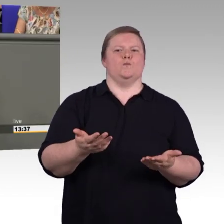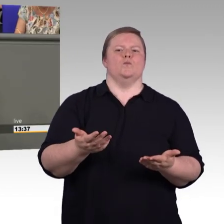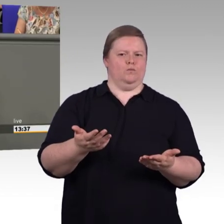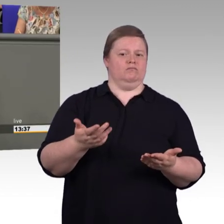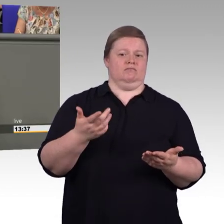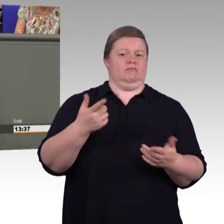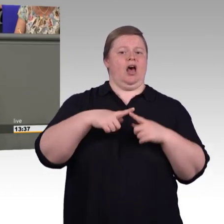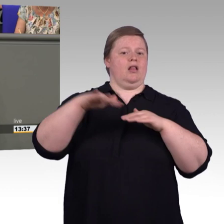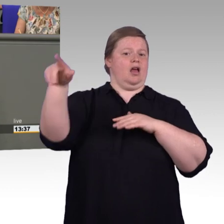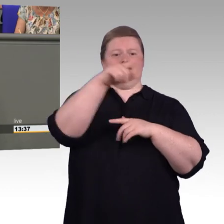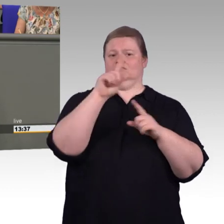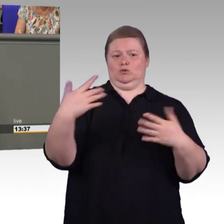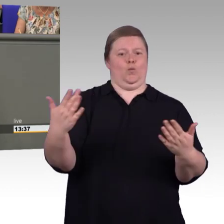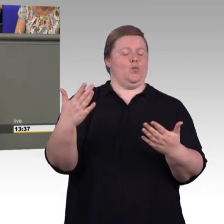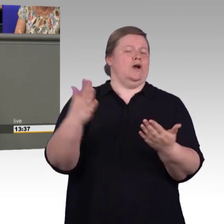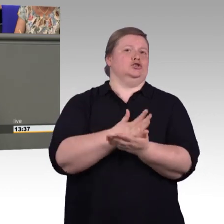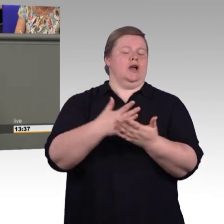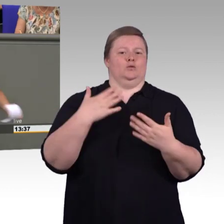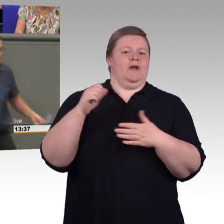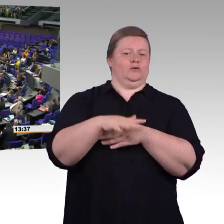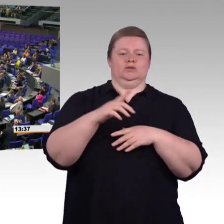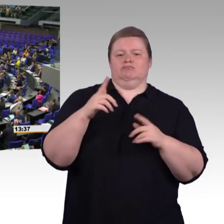Ich bitte Sie nach der Überweisung in den Ausschuss unseren Anträgen zuzustimmen.